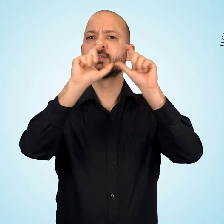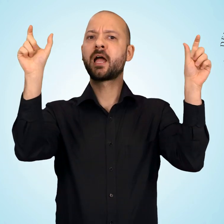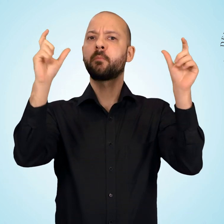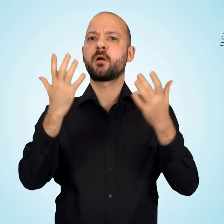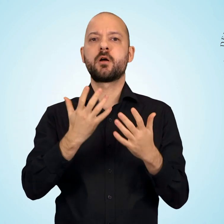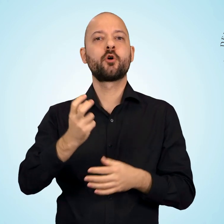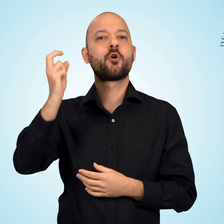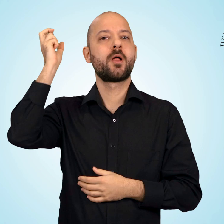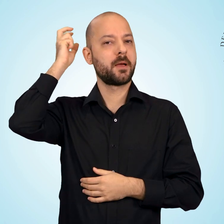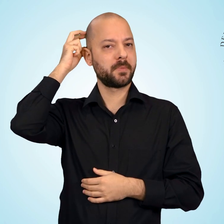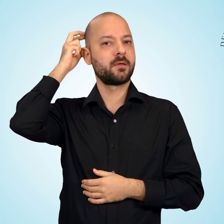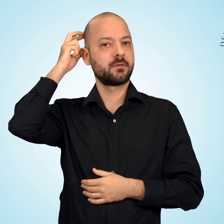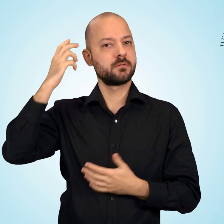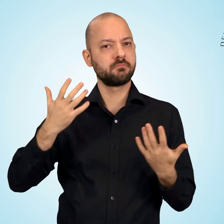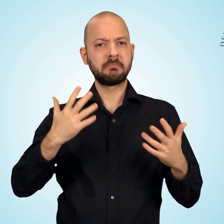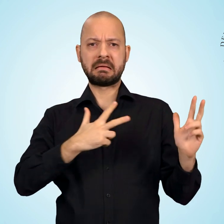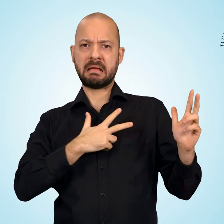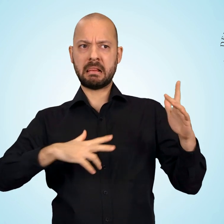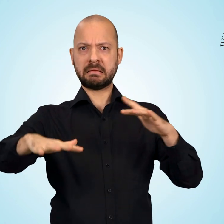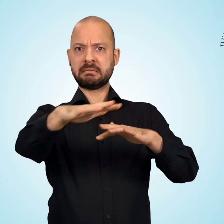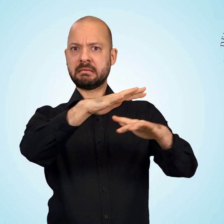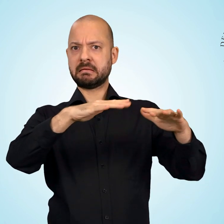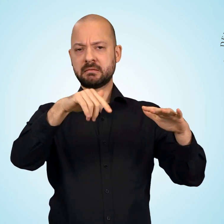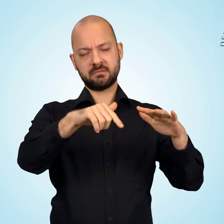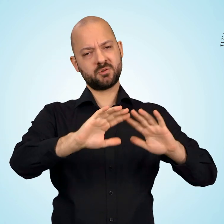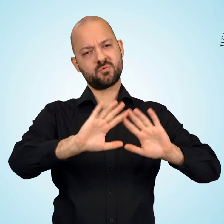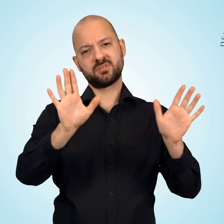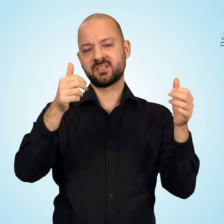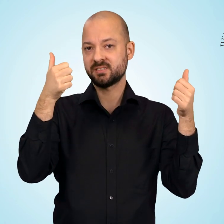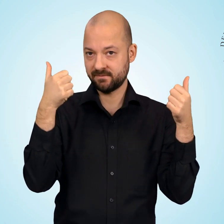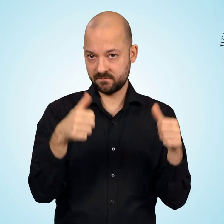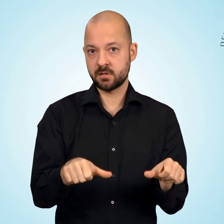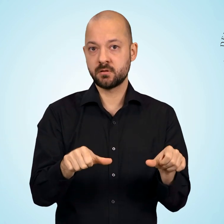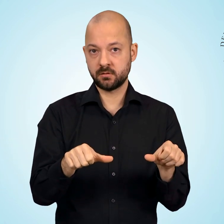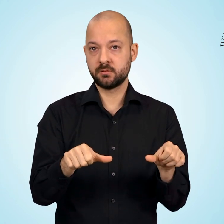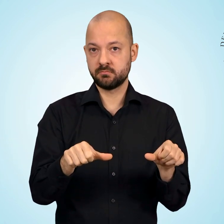Hauptthema der Tagung ist „Cochlea Implantat – Realitäten ohne Zwang“